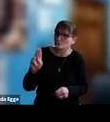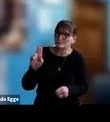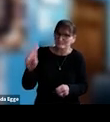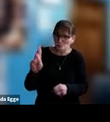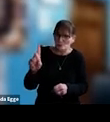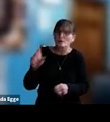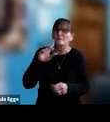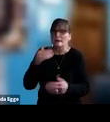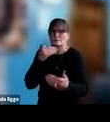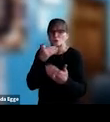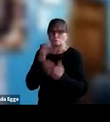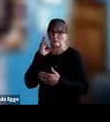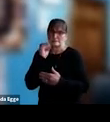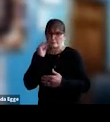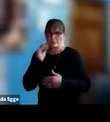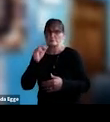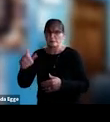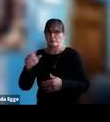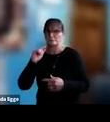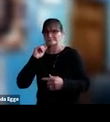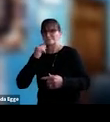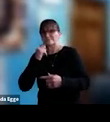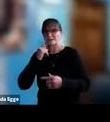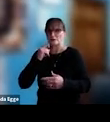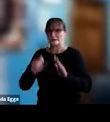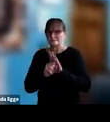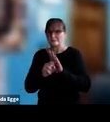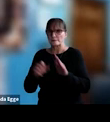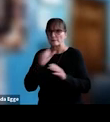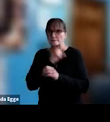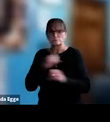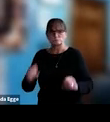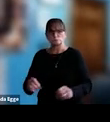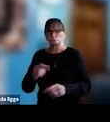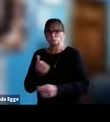de que experimentaban síntomas graves y no tenían drogas ni alcohol en su organismo.